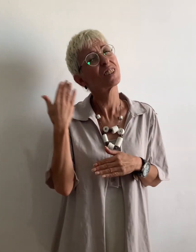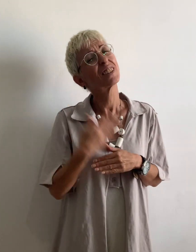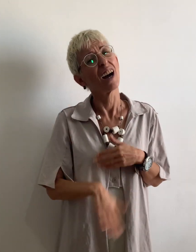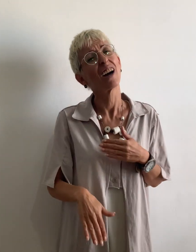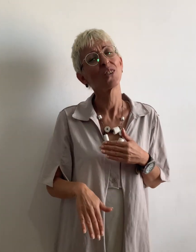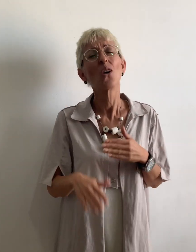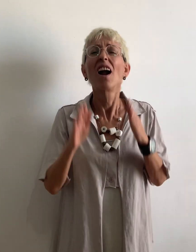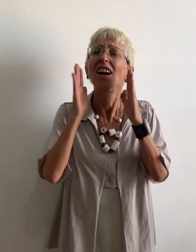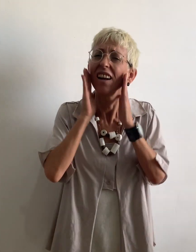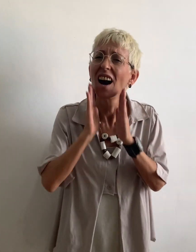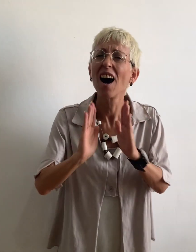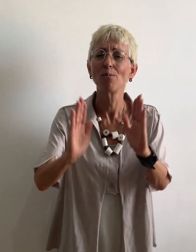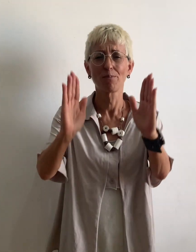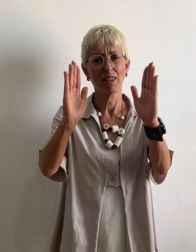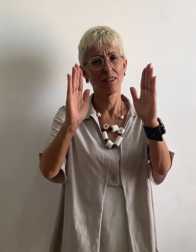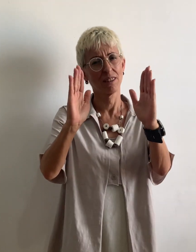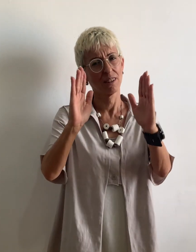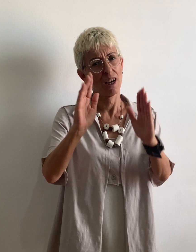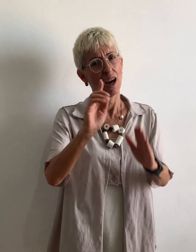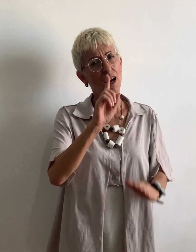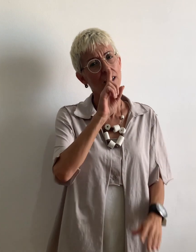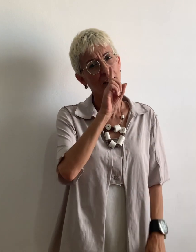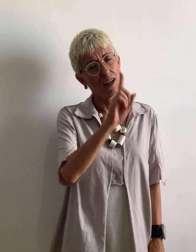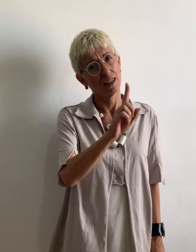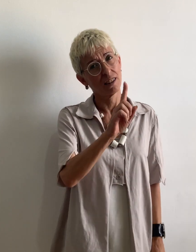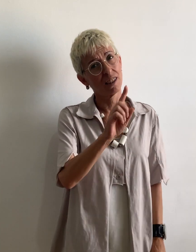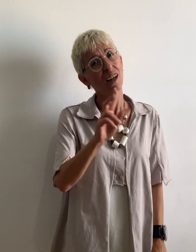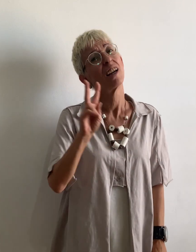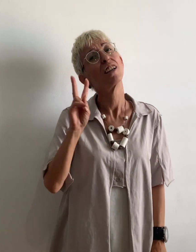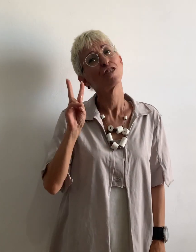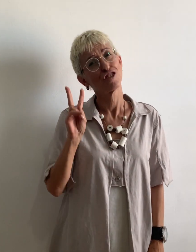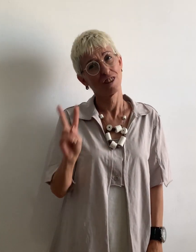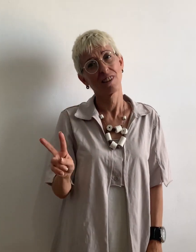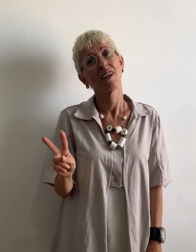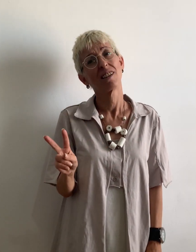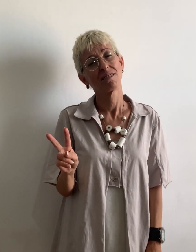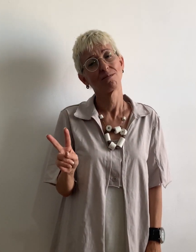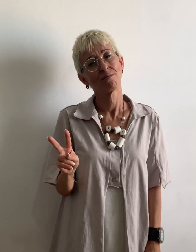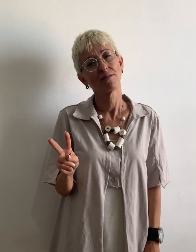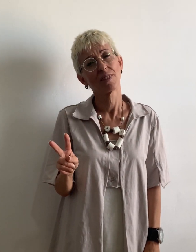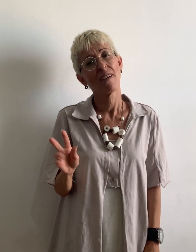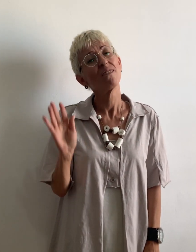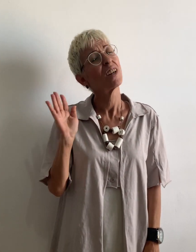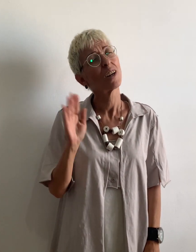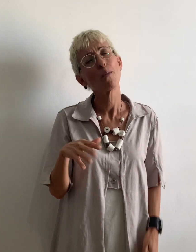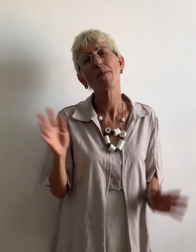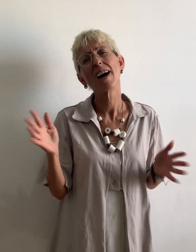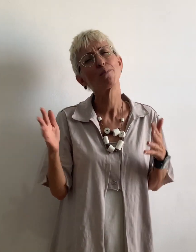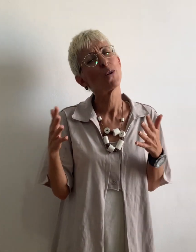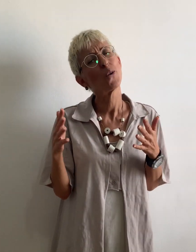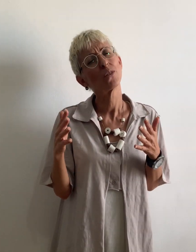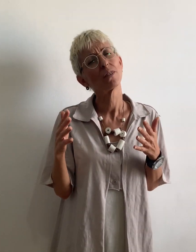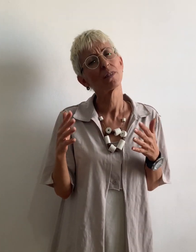הִפְסַקְנוּ לְהַאֲמִין הָאֶחָד לַשֵּׁנִי וְגַם מַהֵר מְאֹד